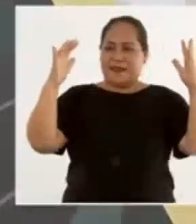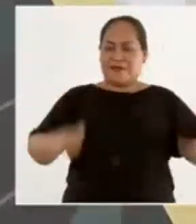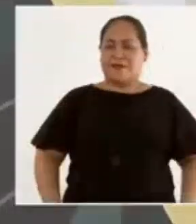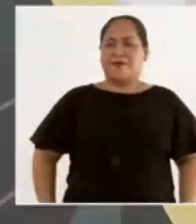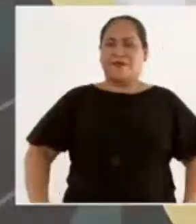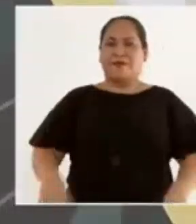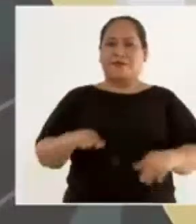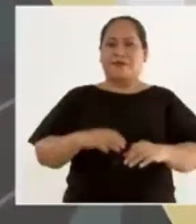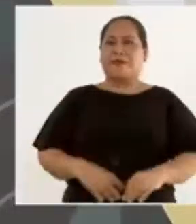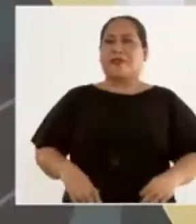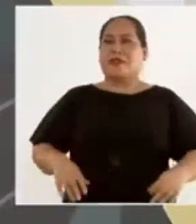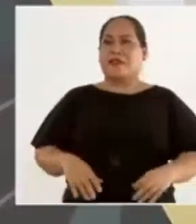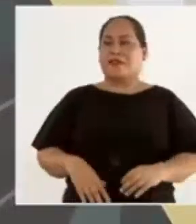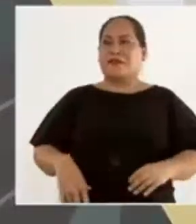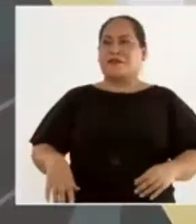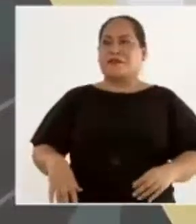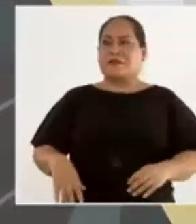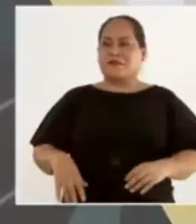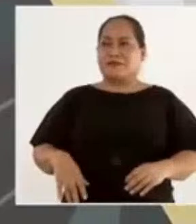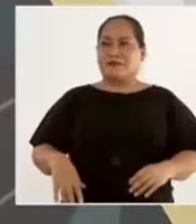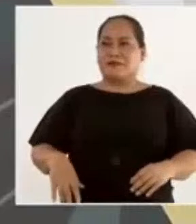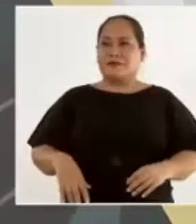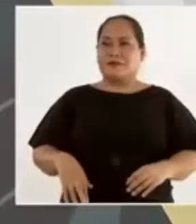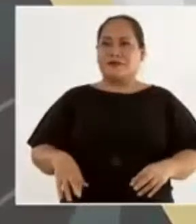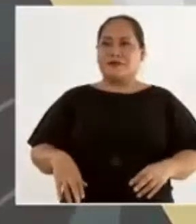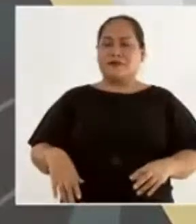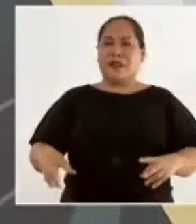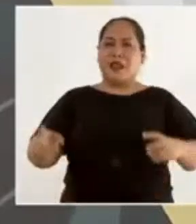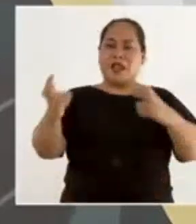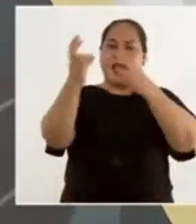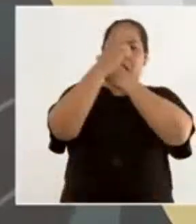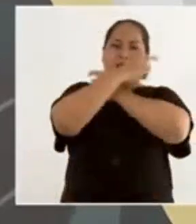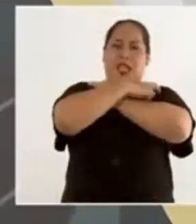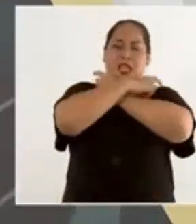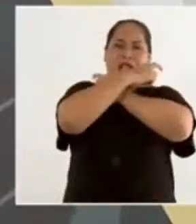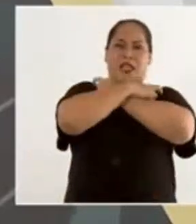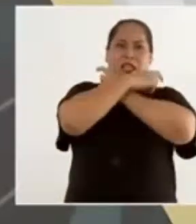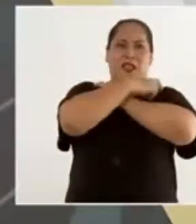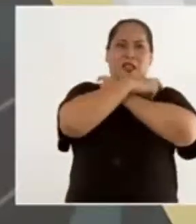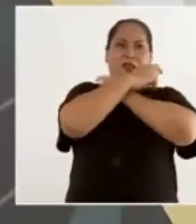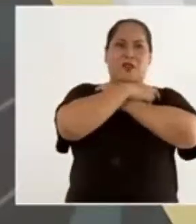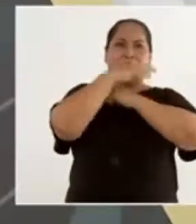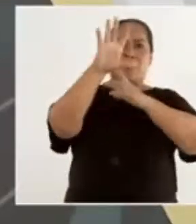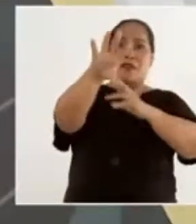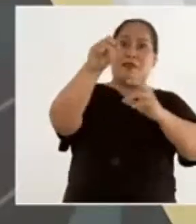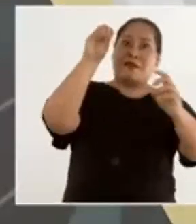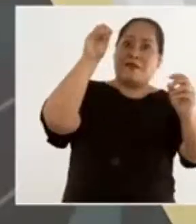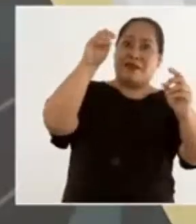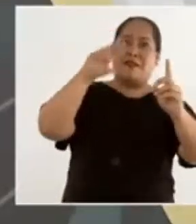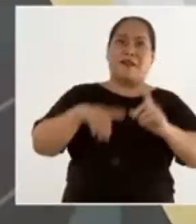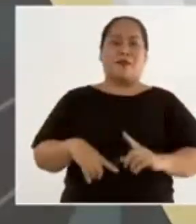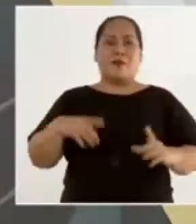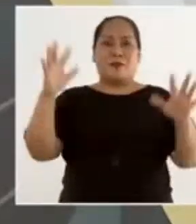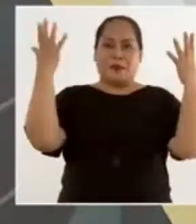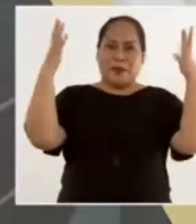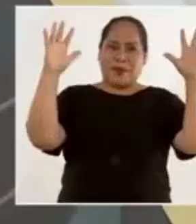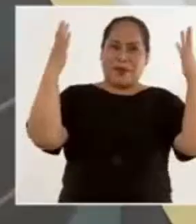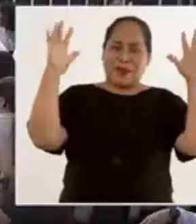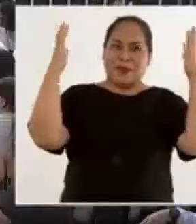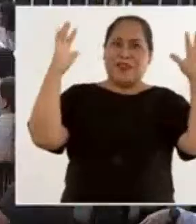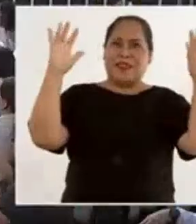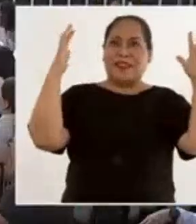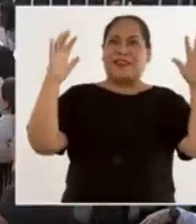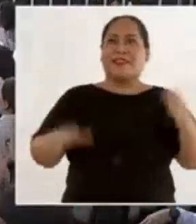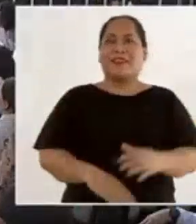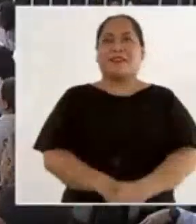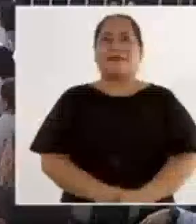a Emín Aguilar, nuestro radiólogo estrella también por aquí